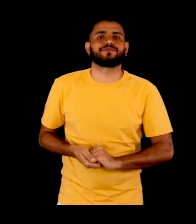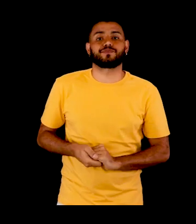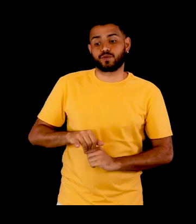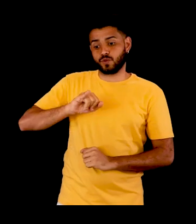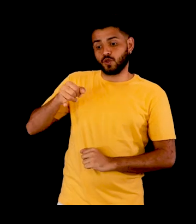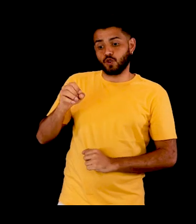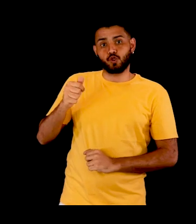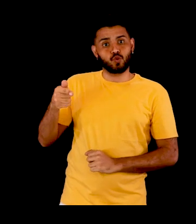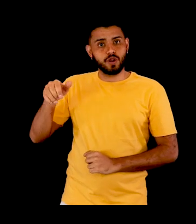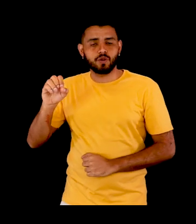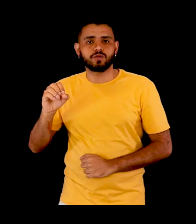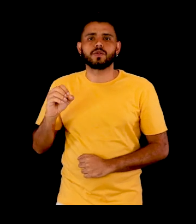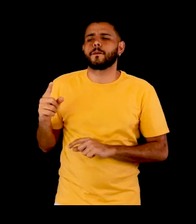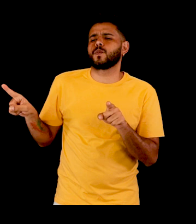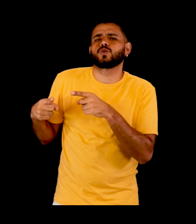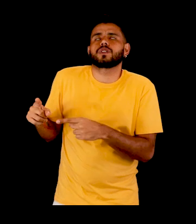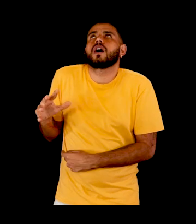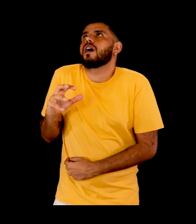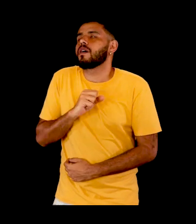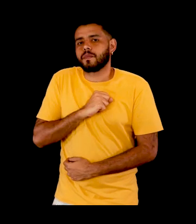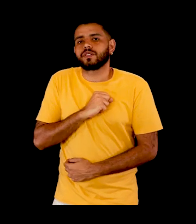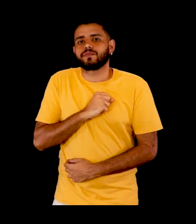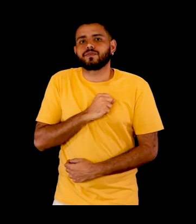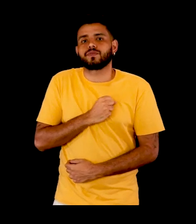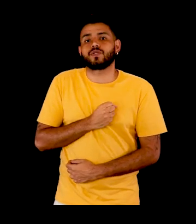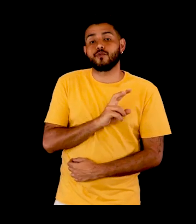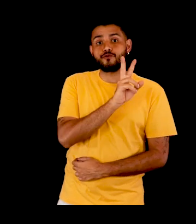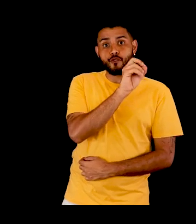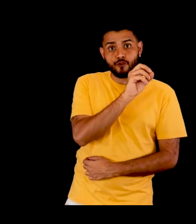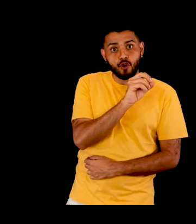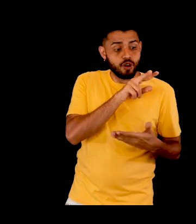O meu avô amava ler, sempre leu muito.